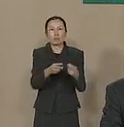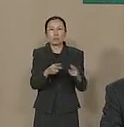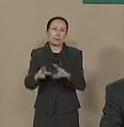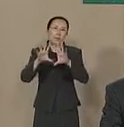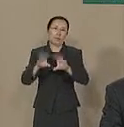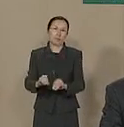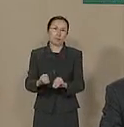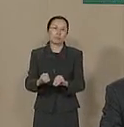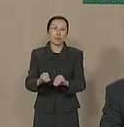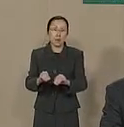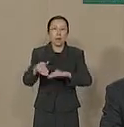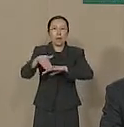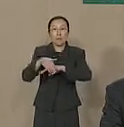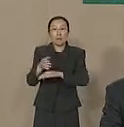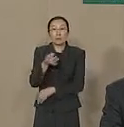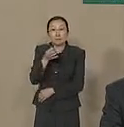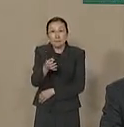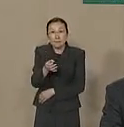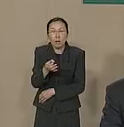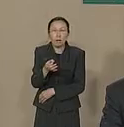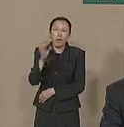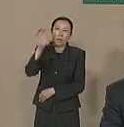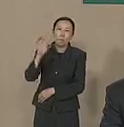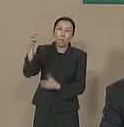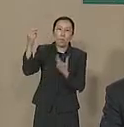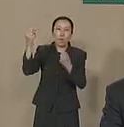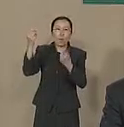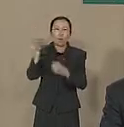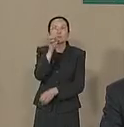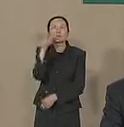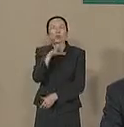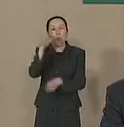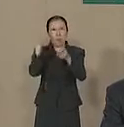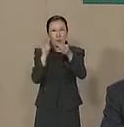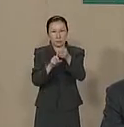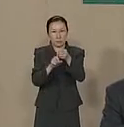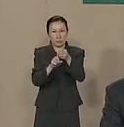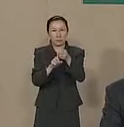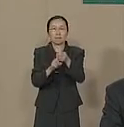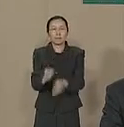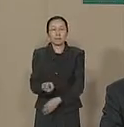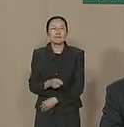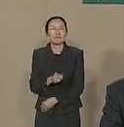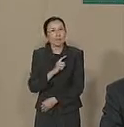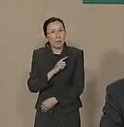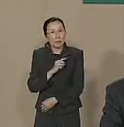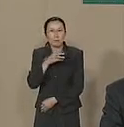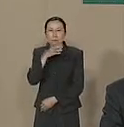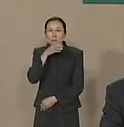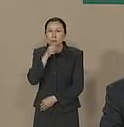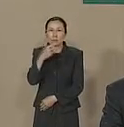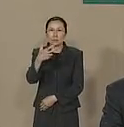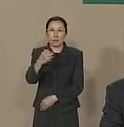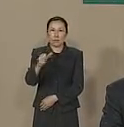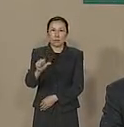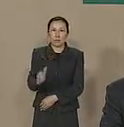医療費の窓口負担は ヨーロッパのように 無料をめざす その第1歩として 75歳以上の